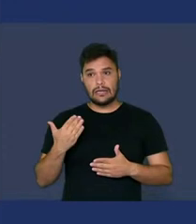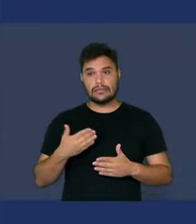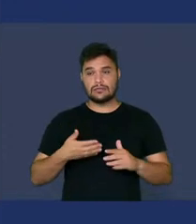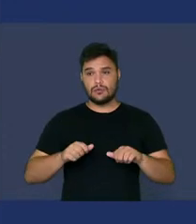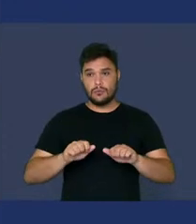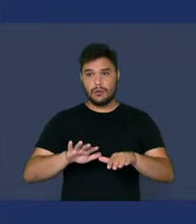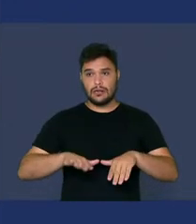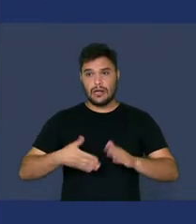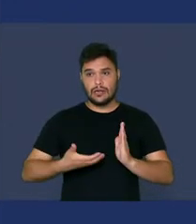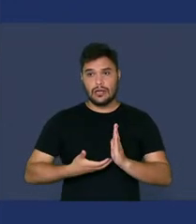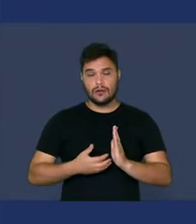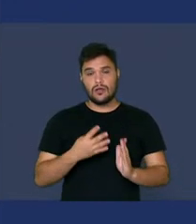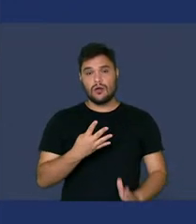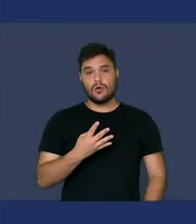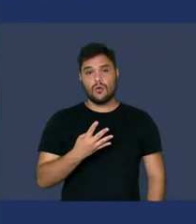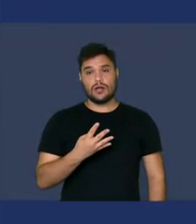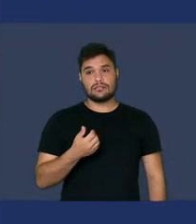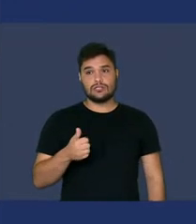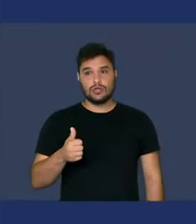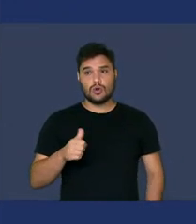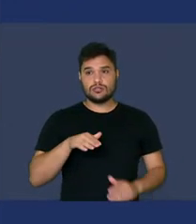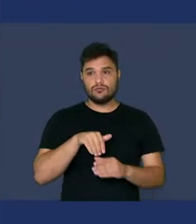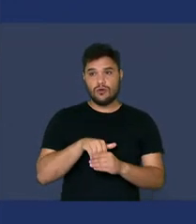[REPÓRTER]: O TEXTO BASE FOI APROVO, A POR 411